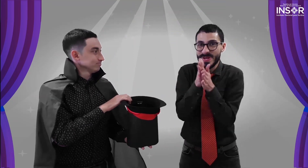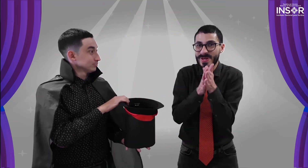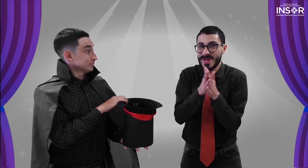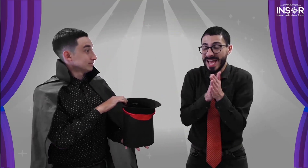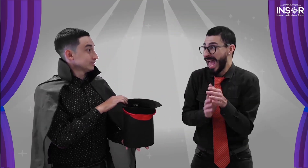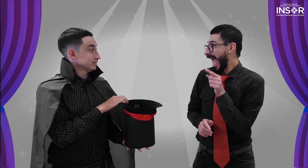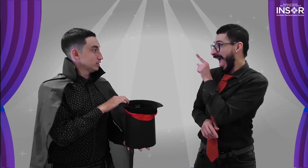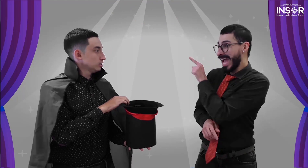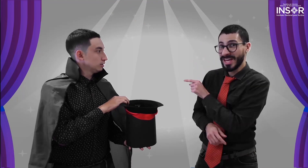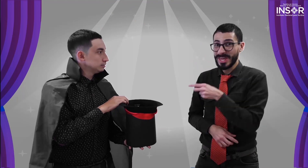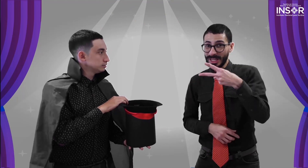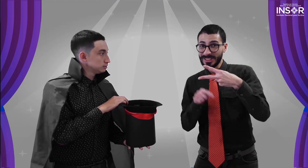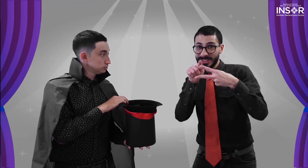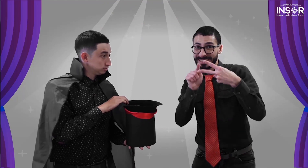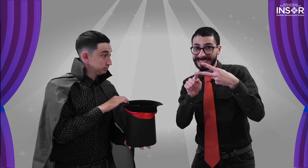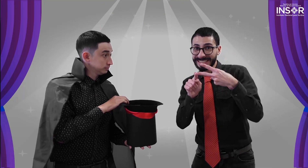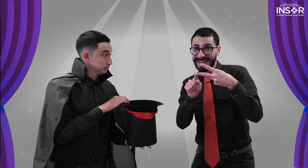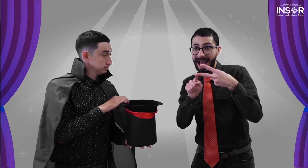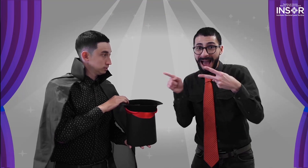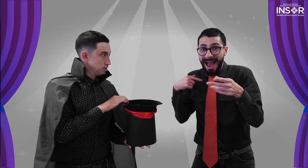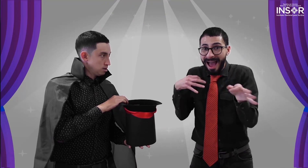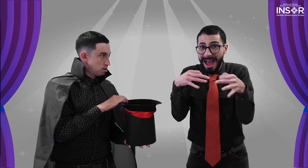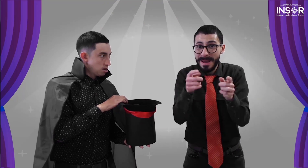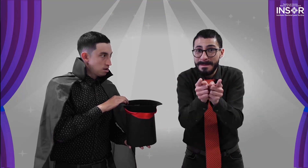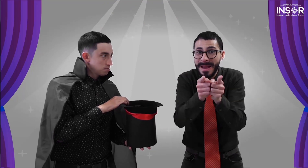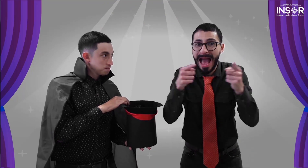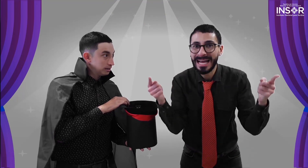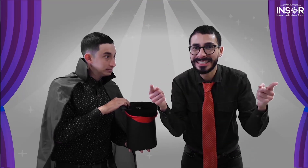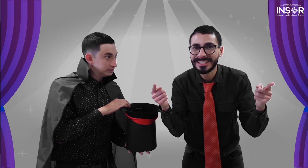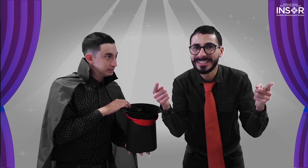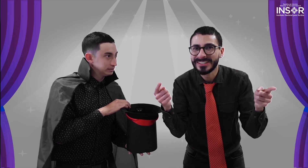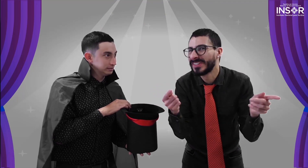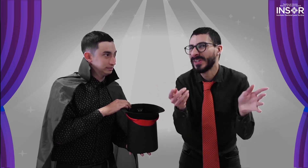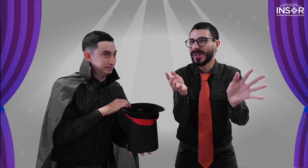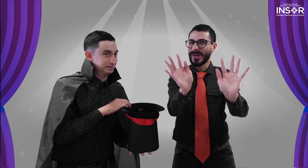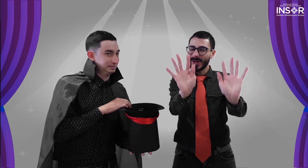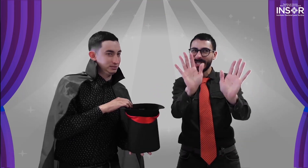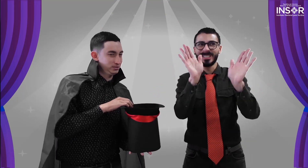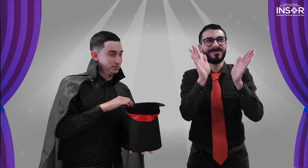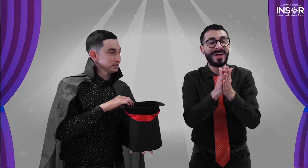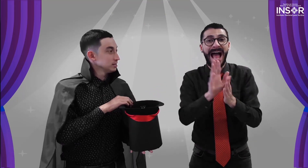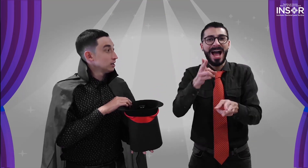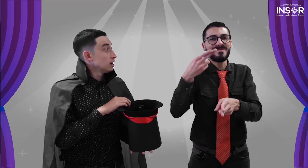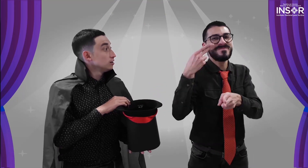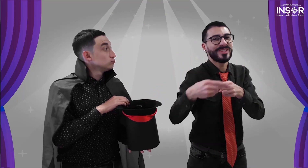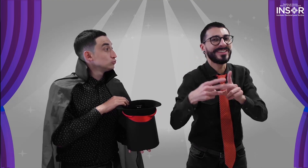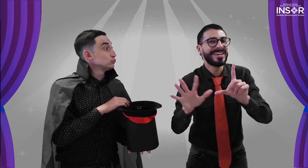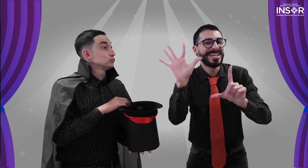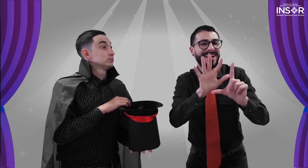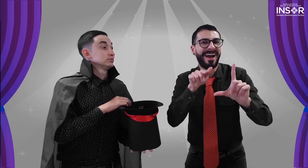¡Qué bien! De estos textos vamos a hablar más, pero no ahora, lo haremos en el próximo video,